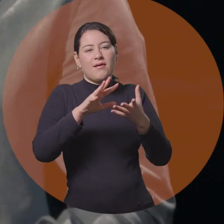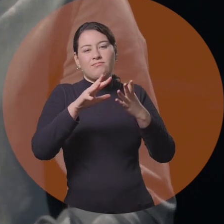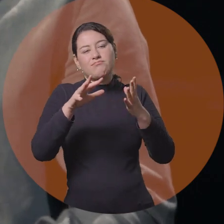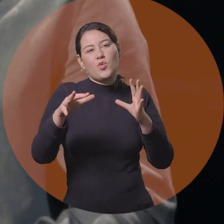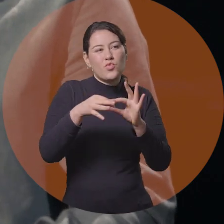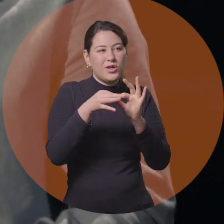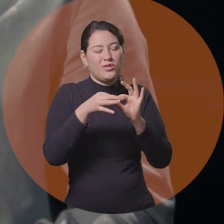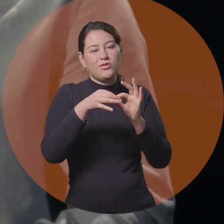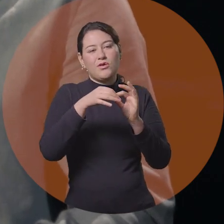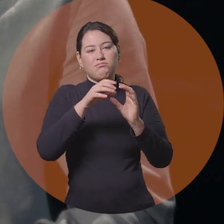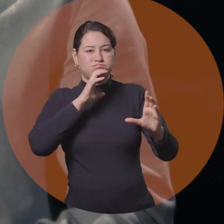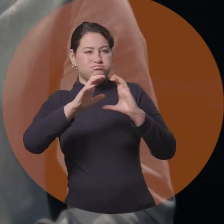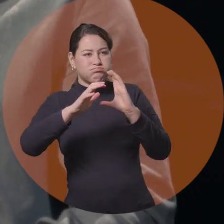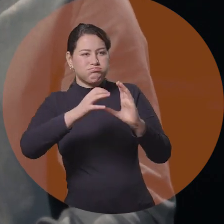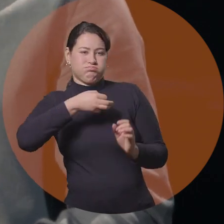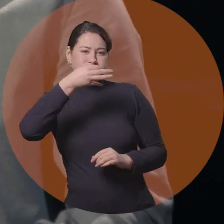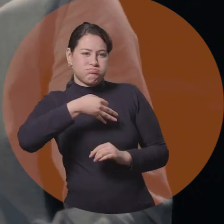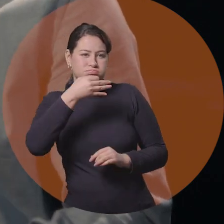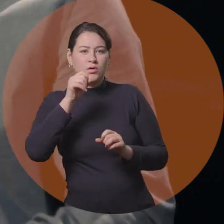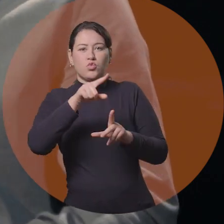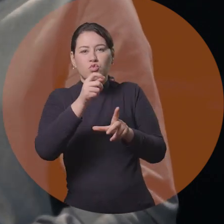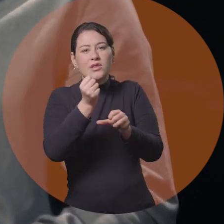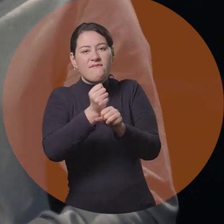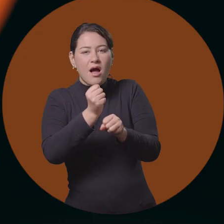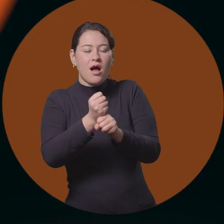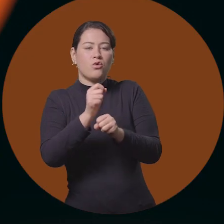en la comunicación también en tus trabajos, en tu vida